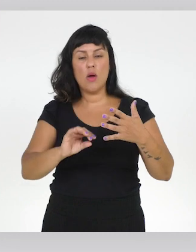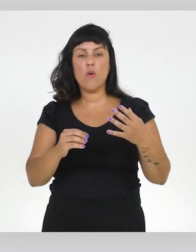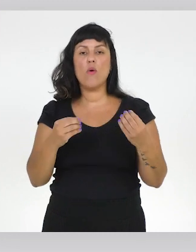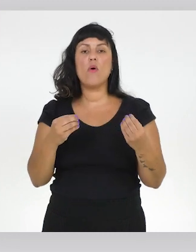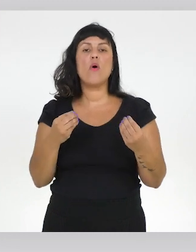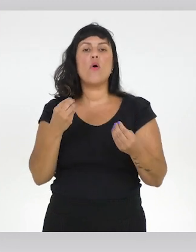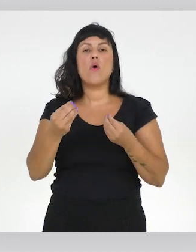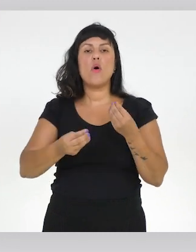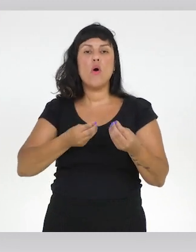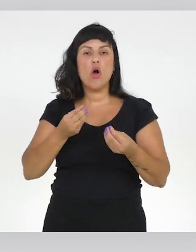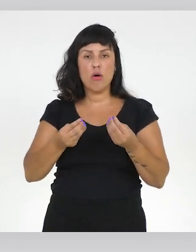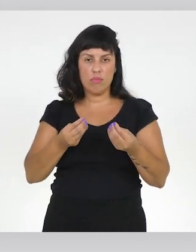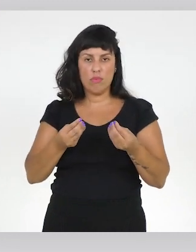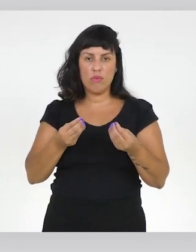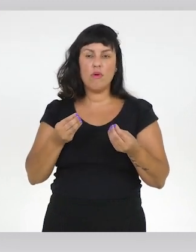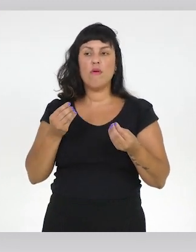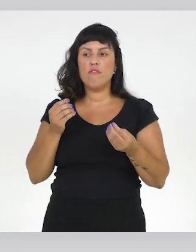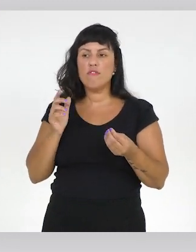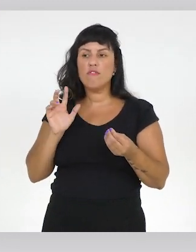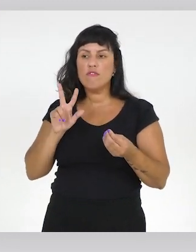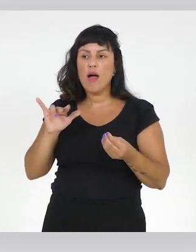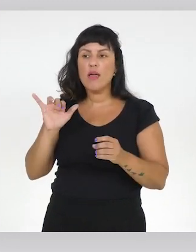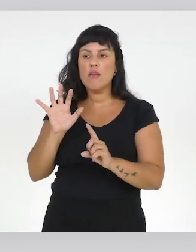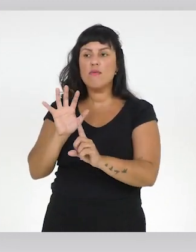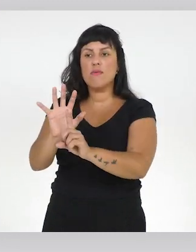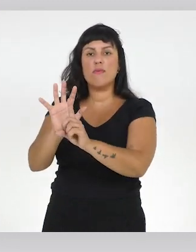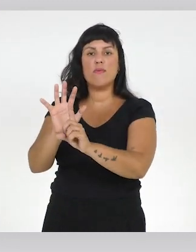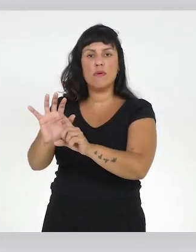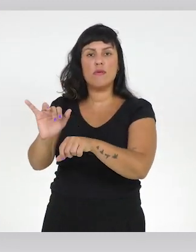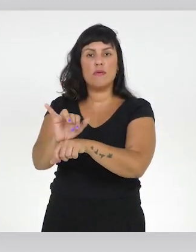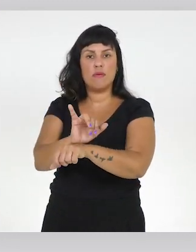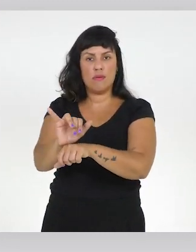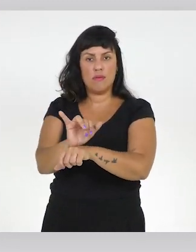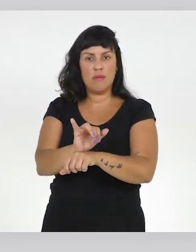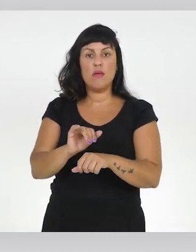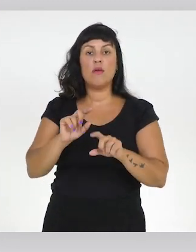escolher a intervenção de acordo com a melhor evidência científica